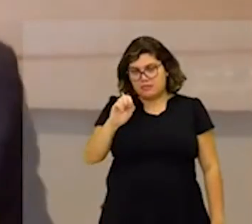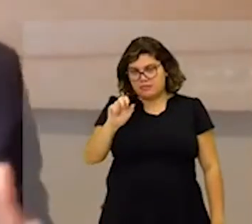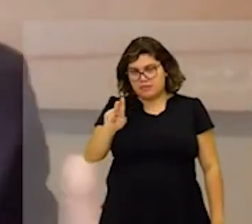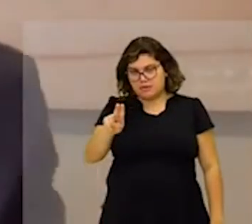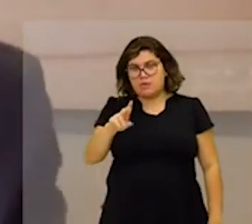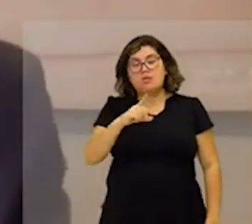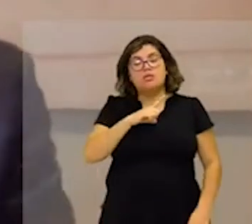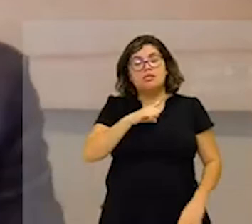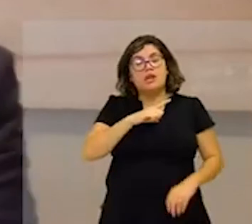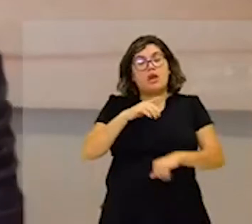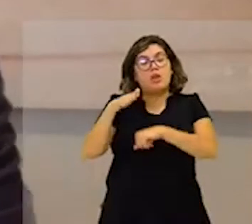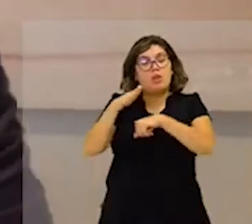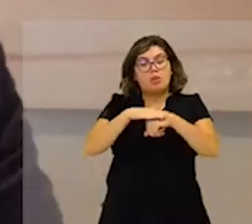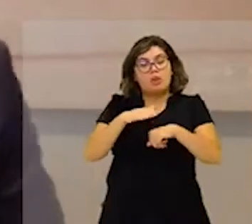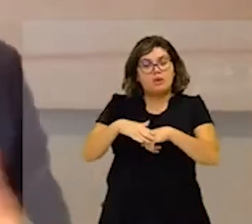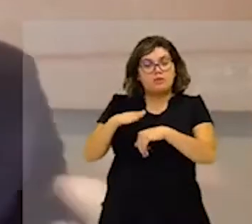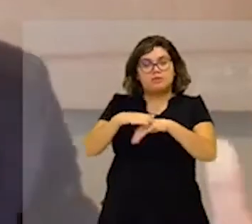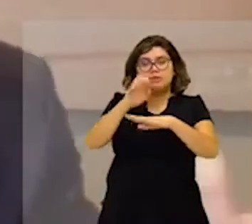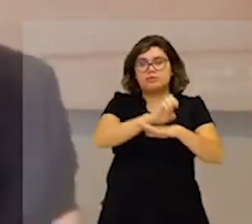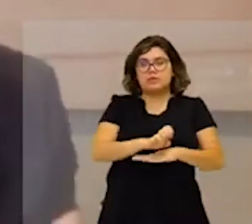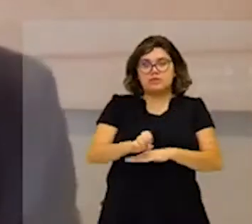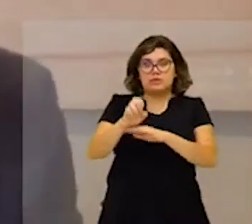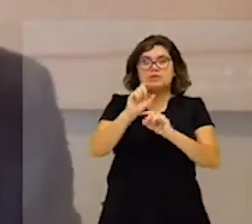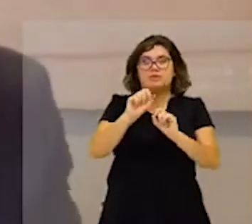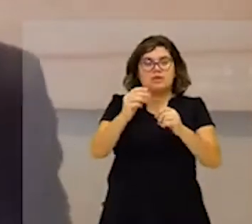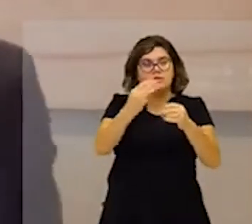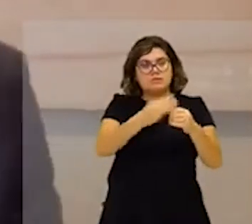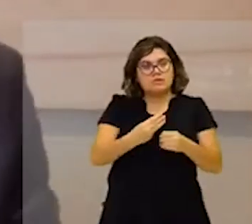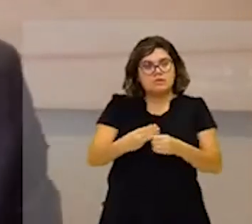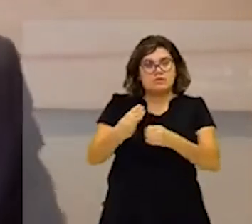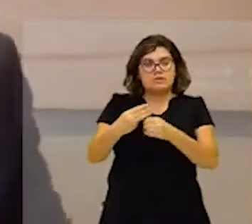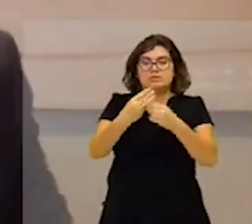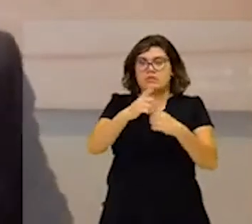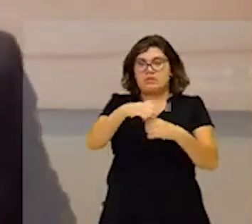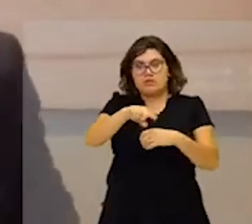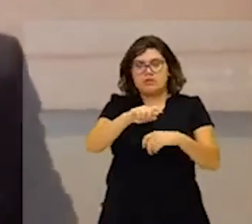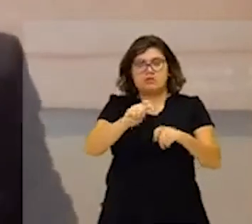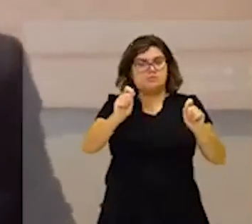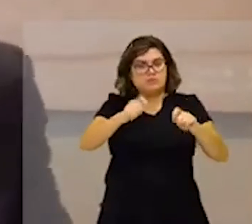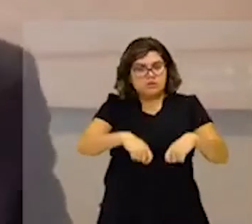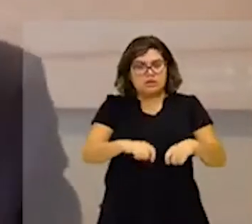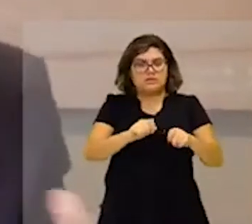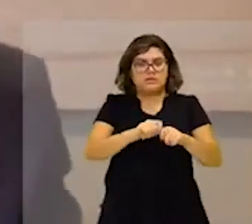dos entes Federados e os municípios e os estados fizessem isso por meio das suas constituições